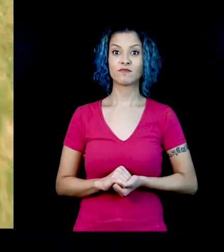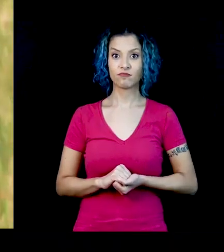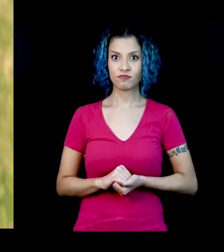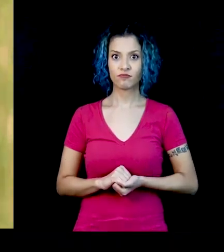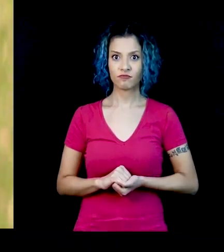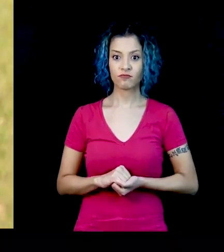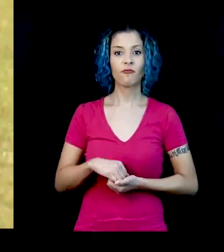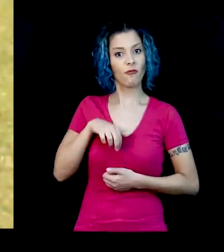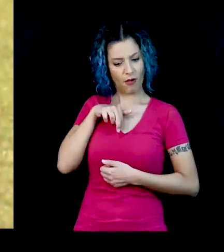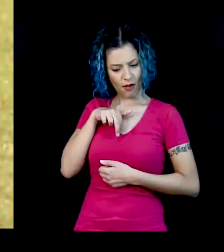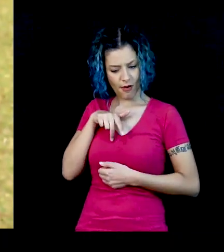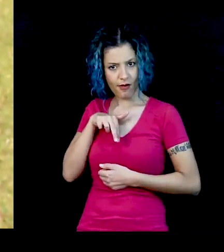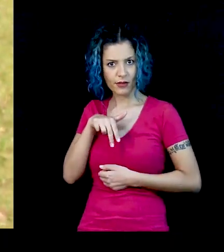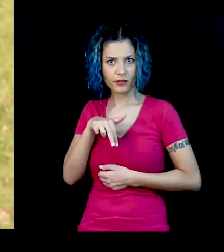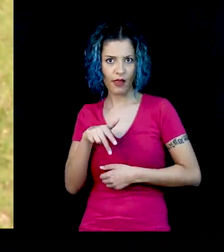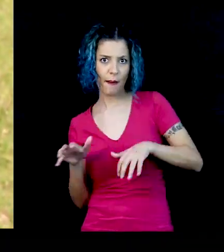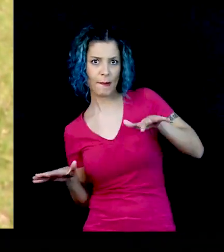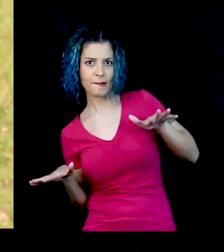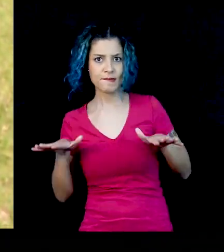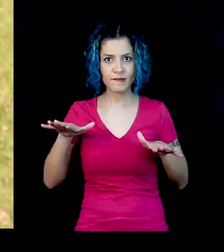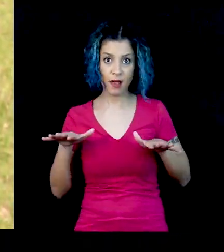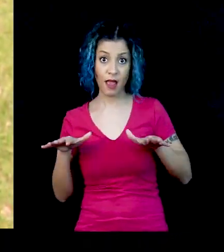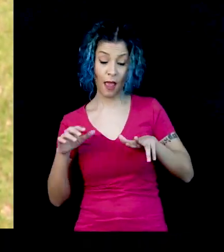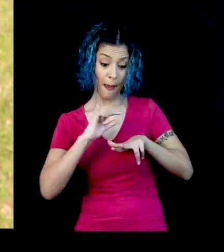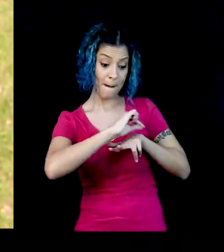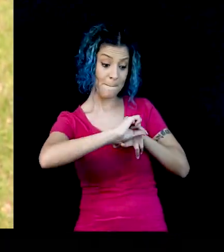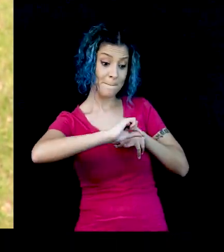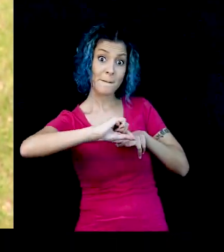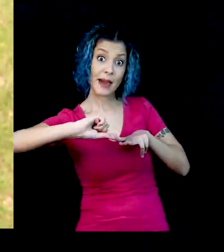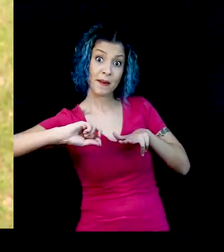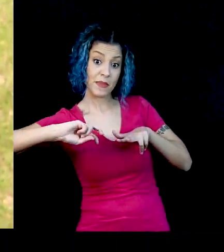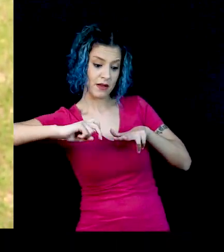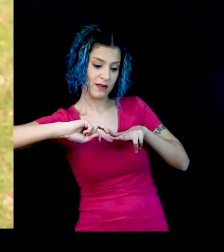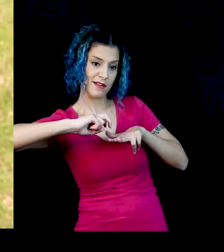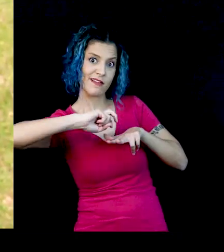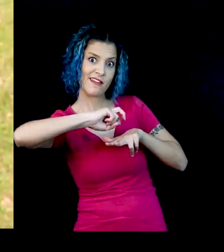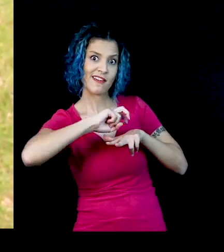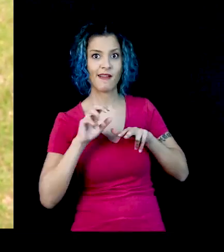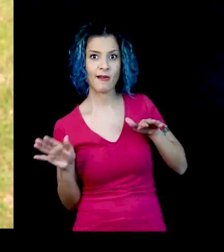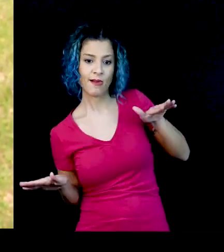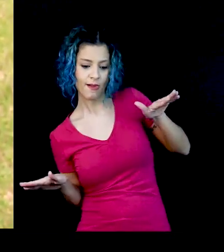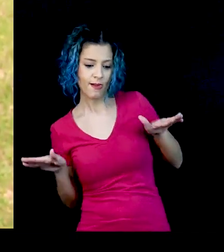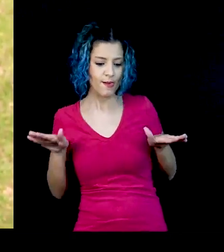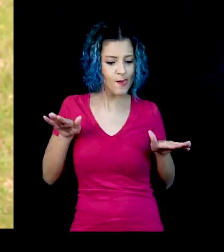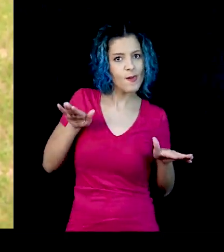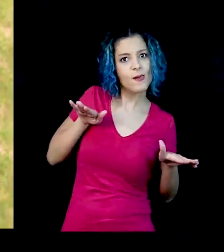E se for andar pelo contorno?